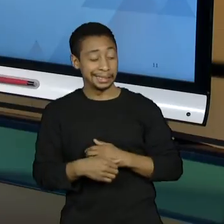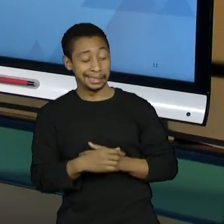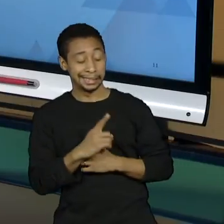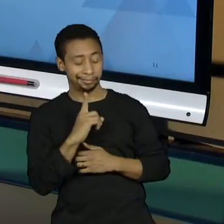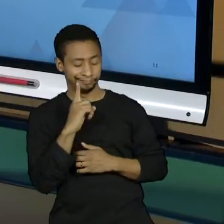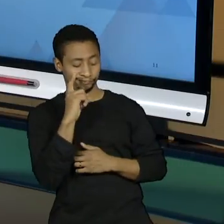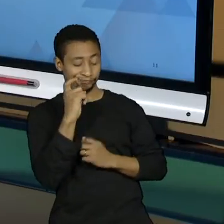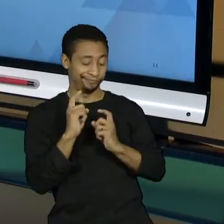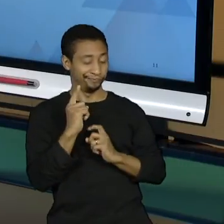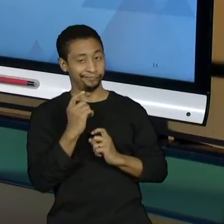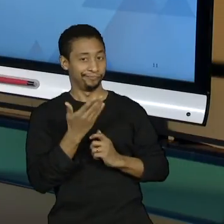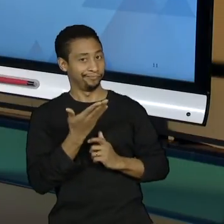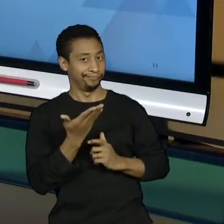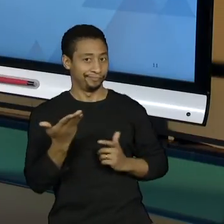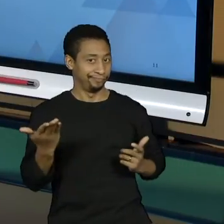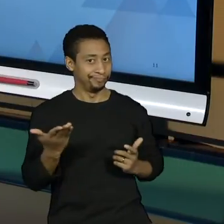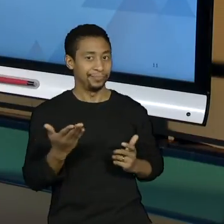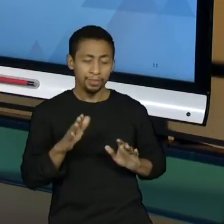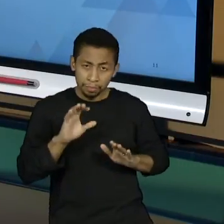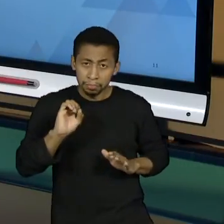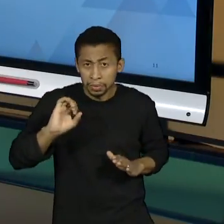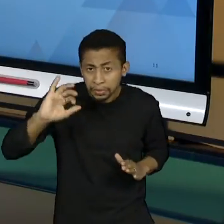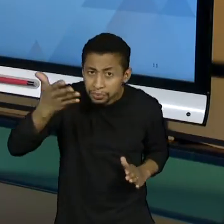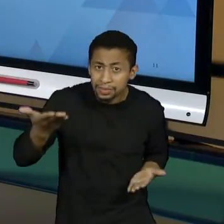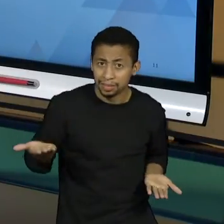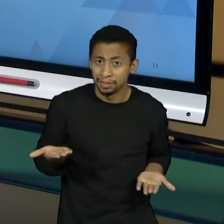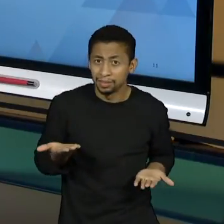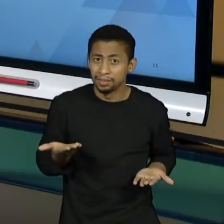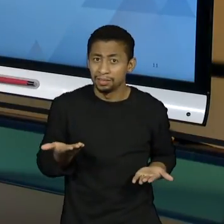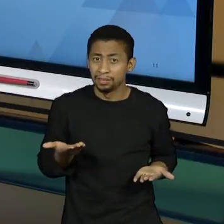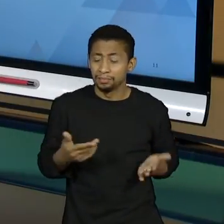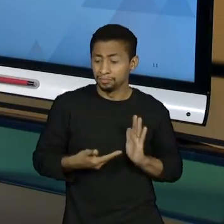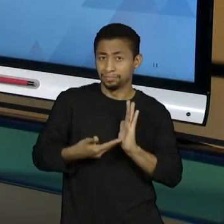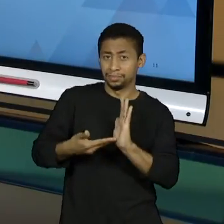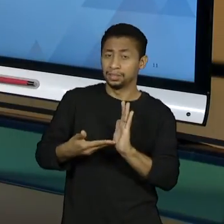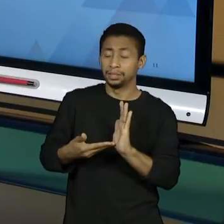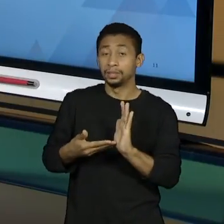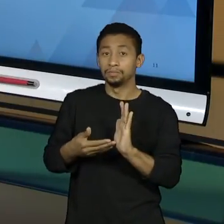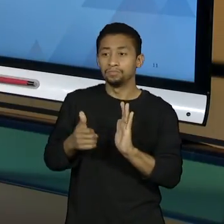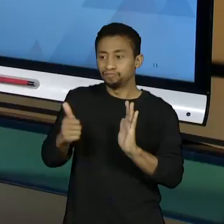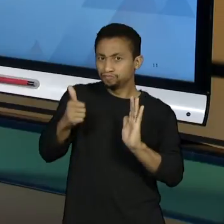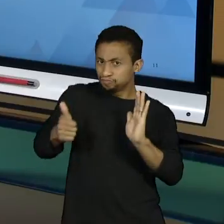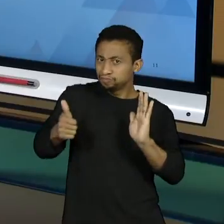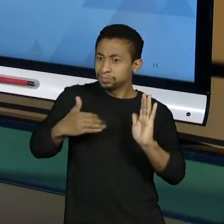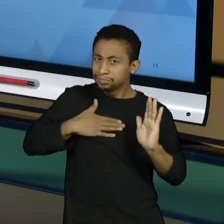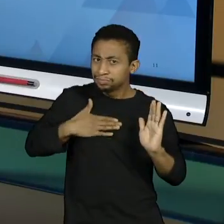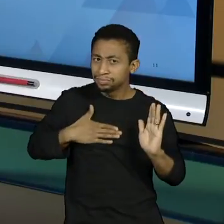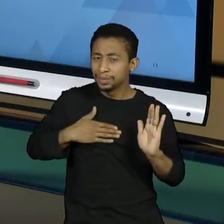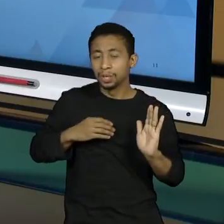MESMO QUE... PORQUE PODE ACONTECER, VOCÊ PODE "ATENDEU OS REQUISITOS", PRONTO. MAS SERÁ QUE ELA GOSTOU MESMO ALÉM DE